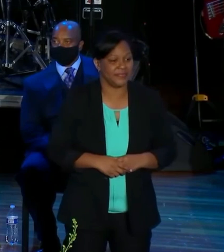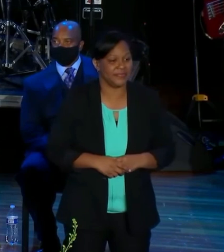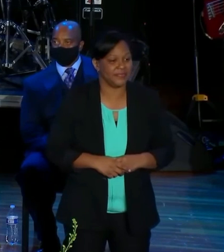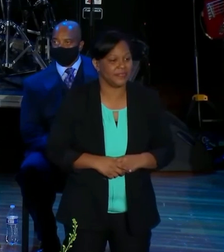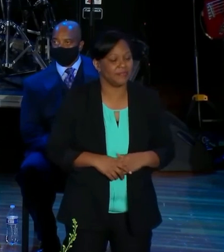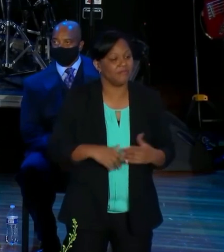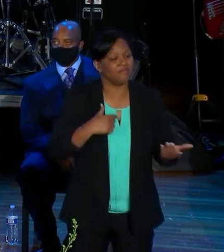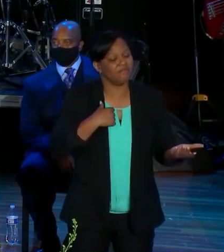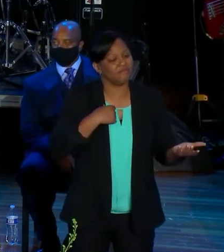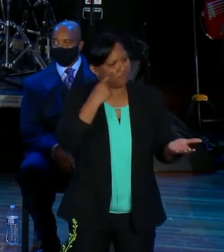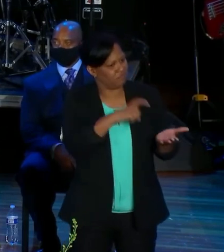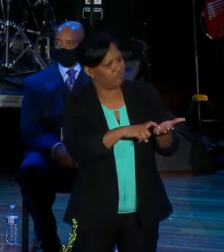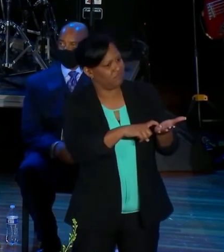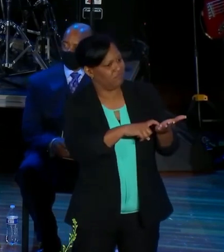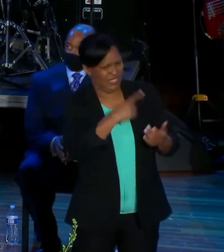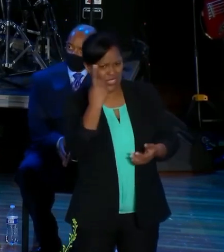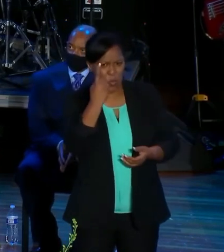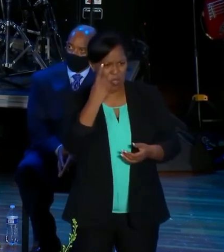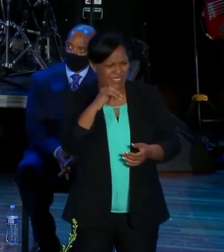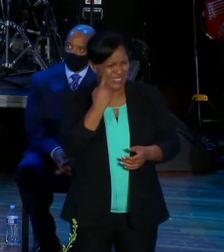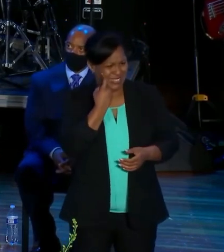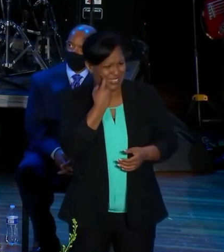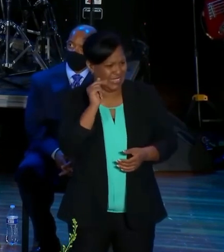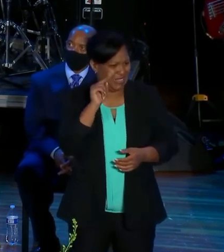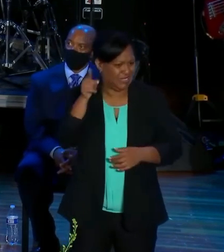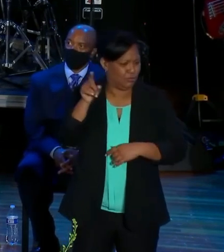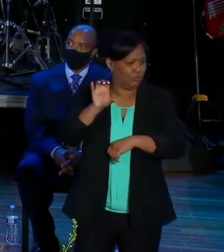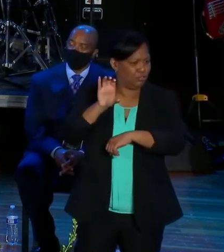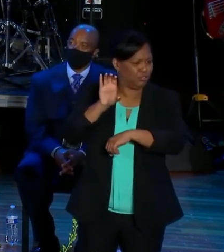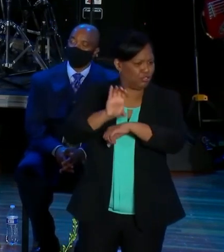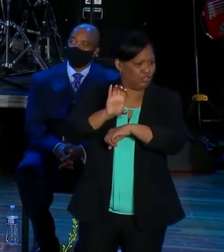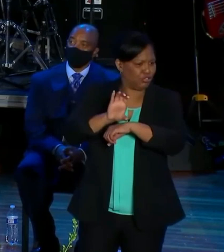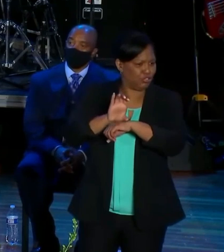Platsen hade avgränsats genom våldshandlingar